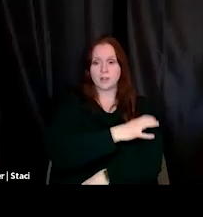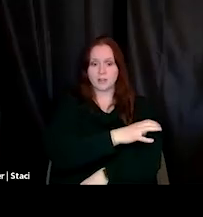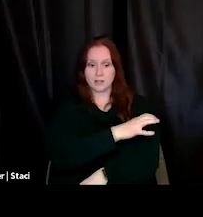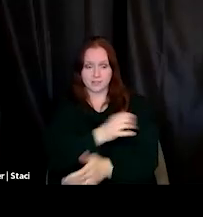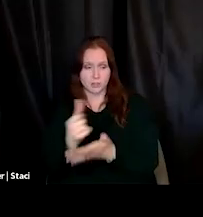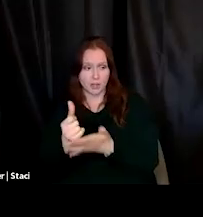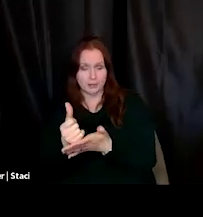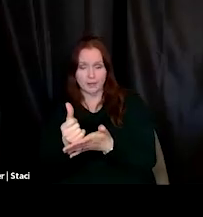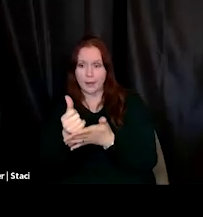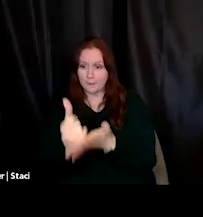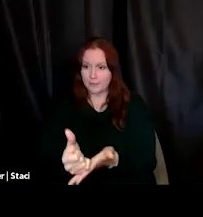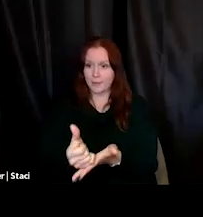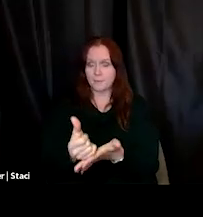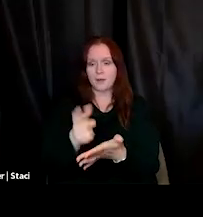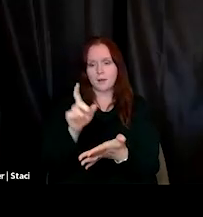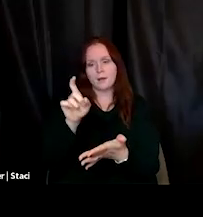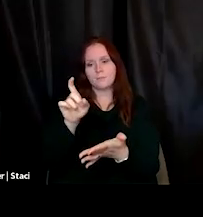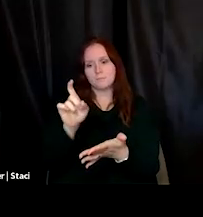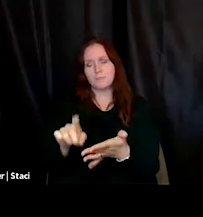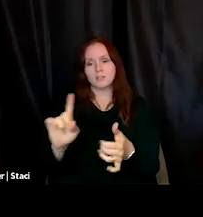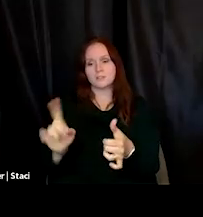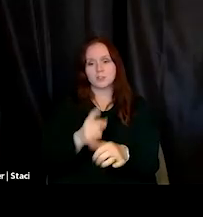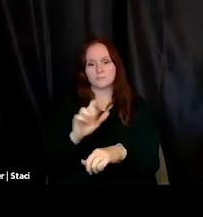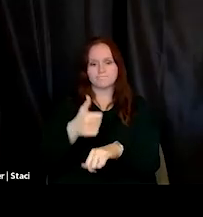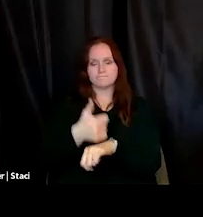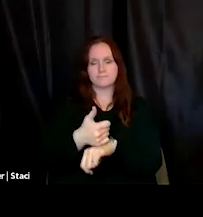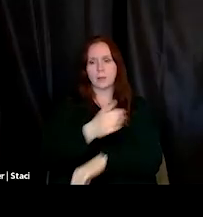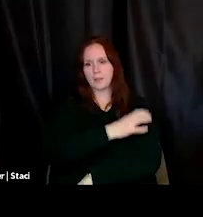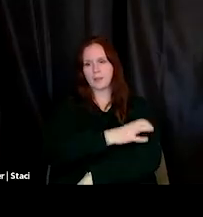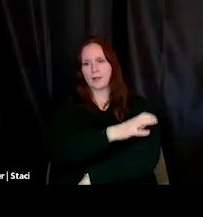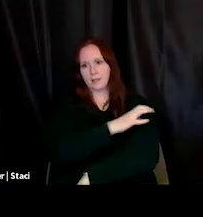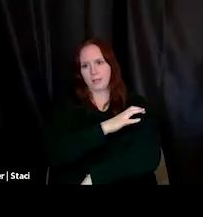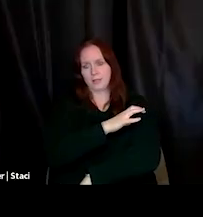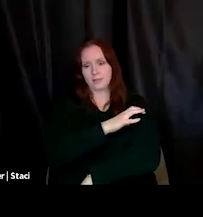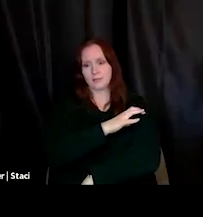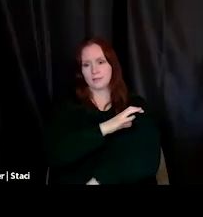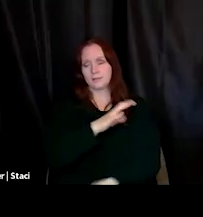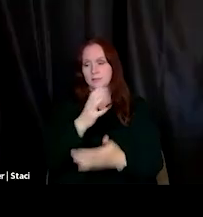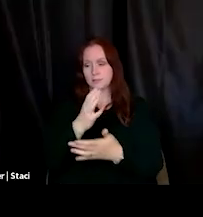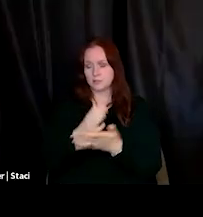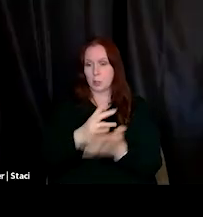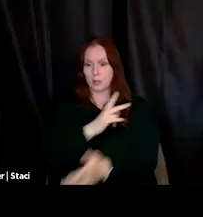cuando apoyamos a nuestros clientes a través de crisis y barreras.